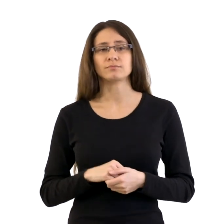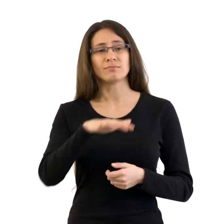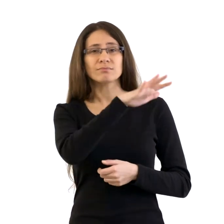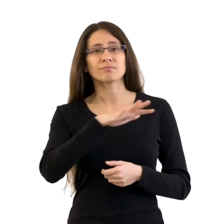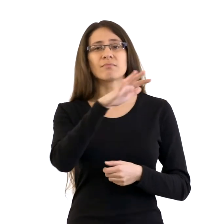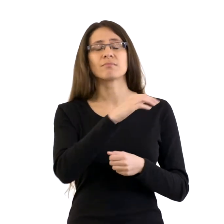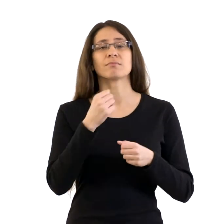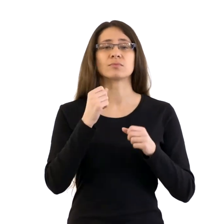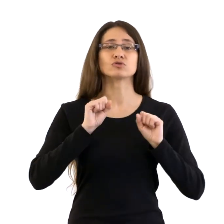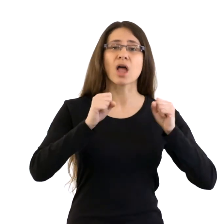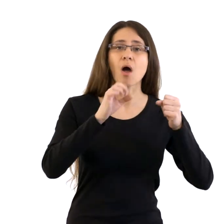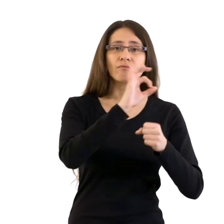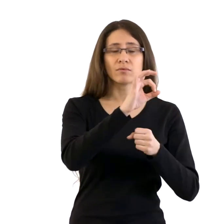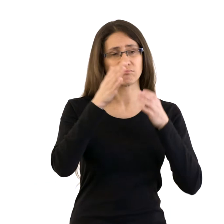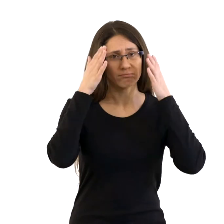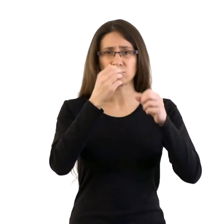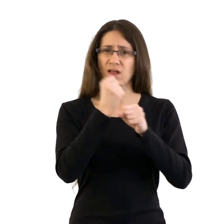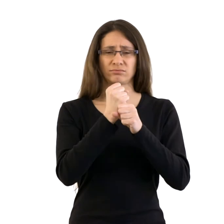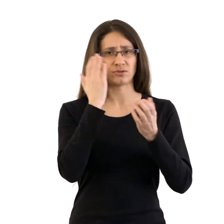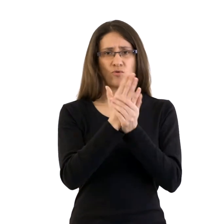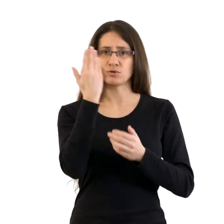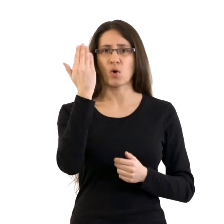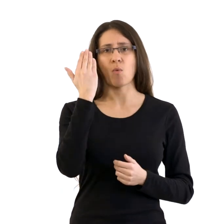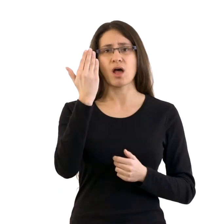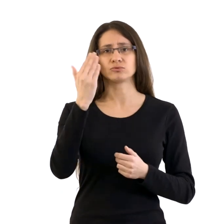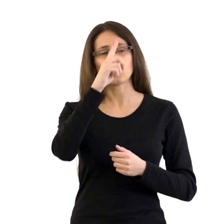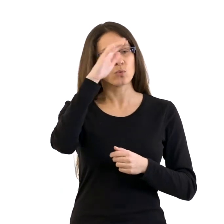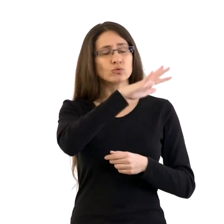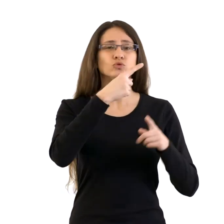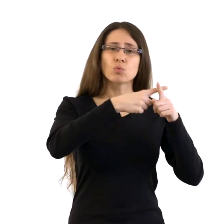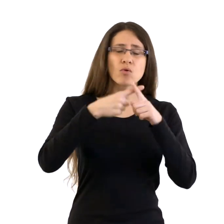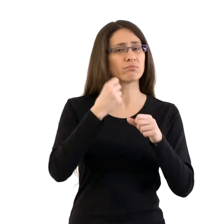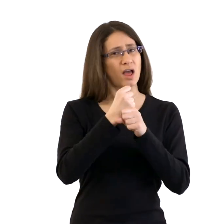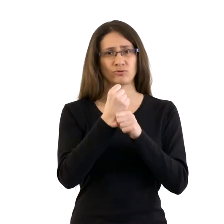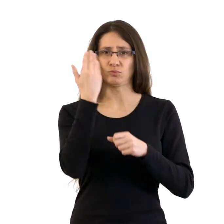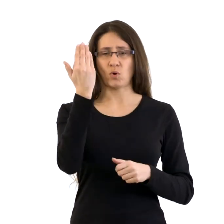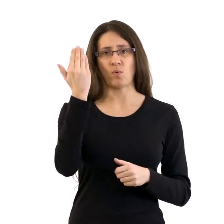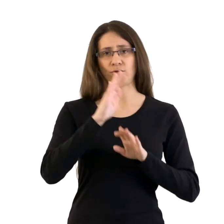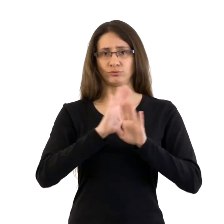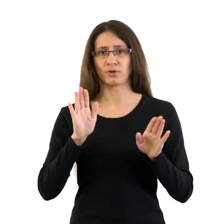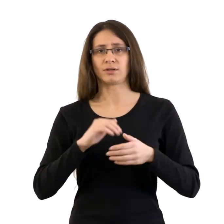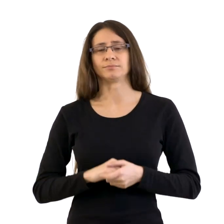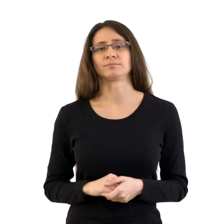Działalność jest oparta na pracy społecznej członków.